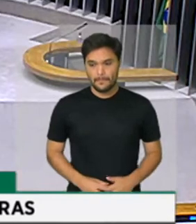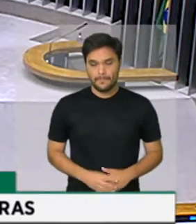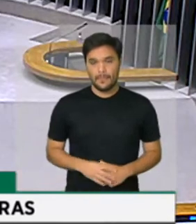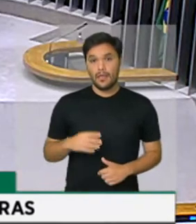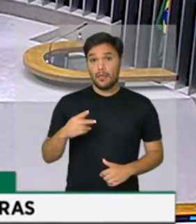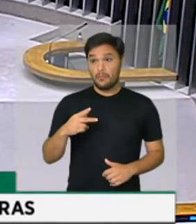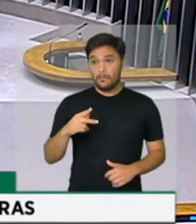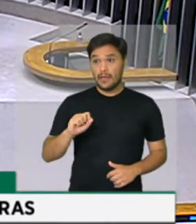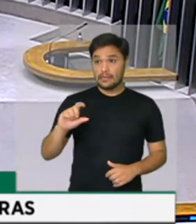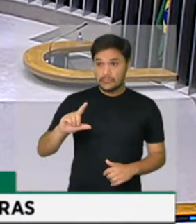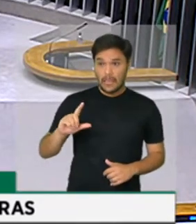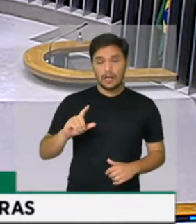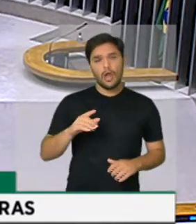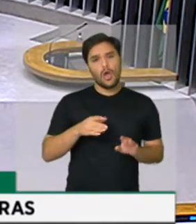DE RELEVÂNCIA E URGÊNCIA DE SUA ADEQUAÇÃO FINANCEIRA E